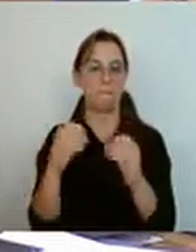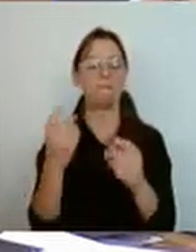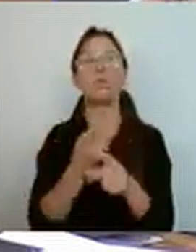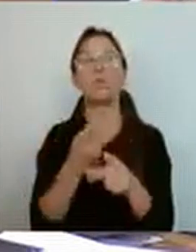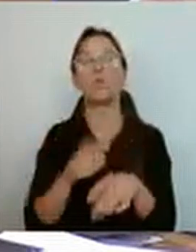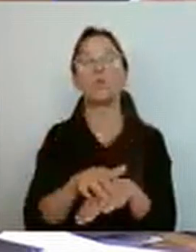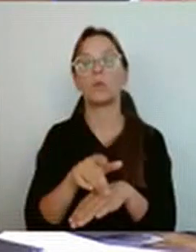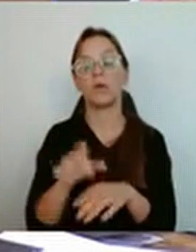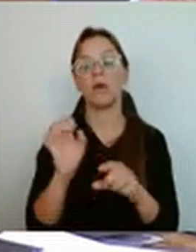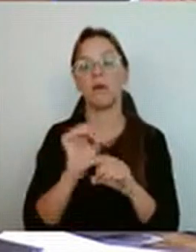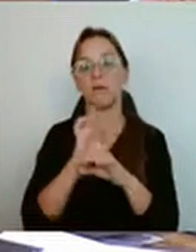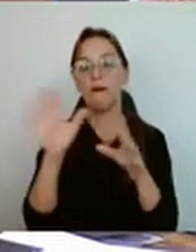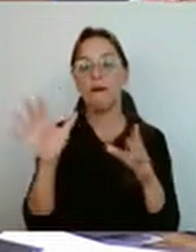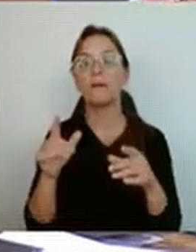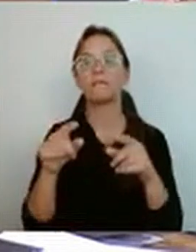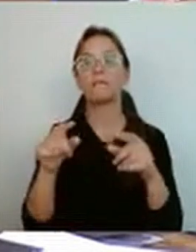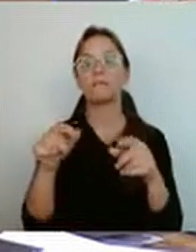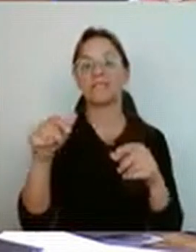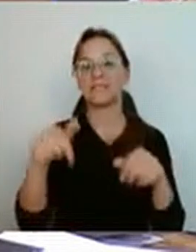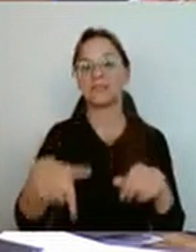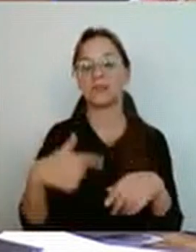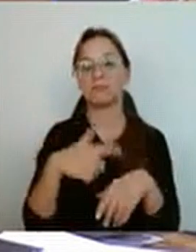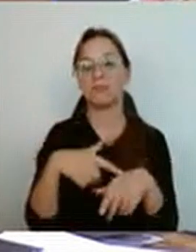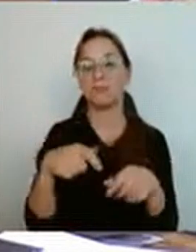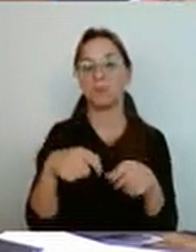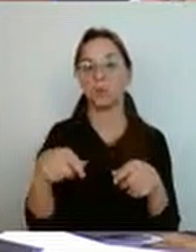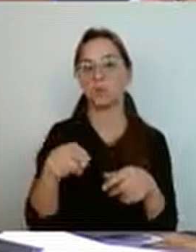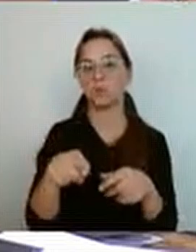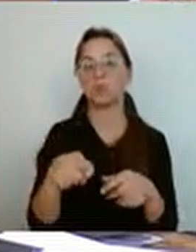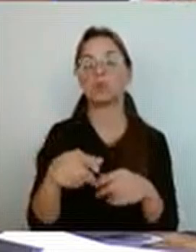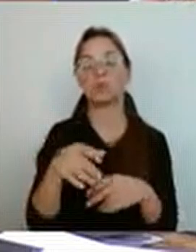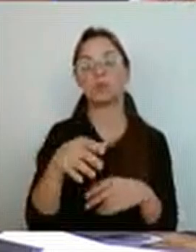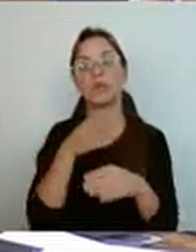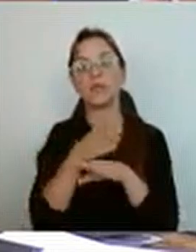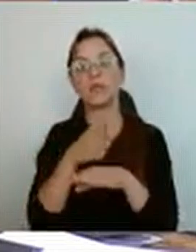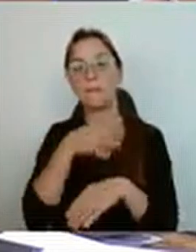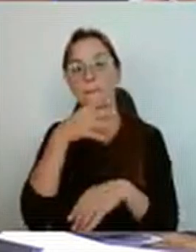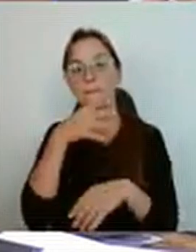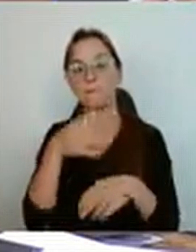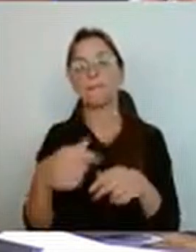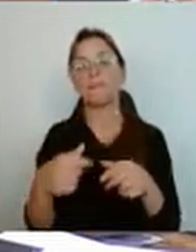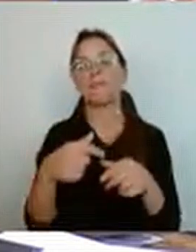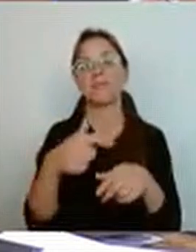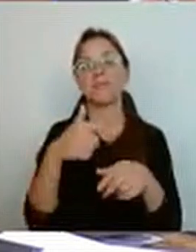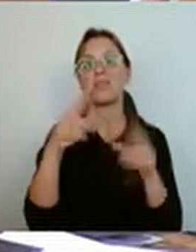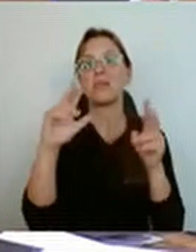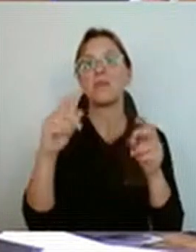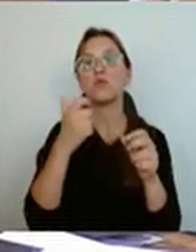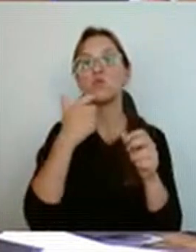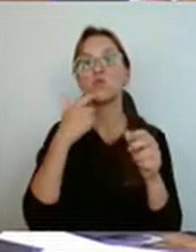de intervenção nesta Assembleia não podemos abordar todos os assuntos. A 7 de